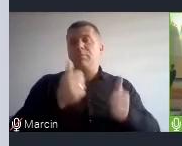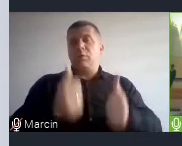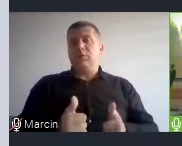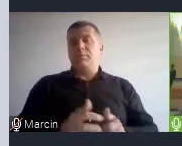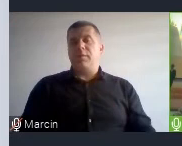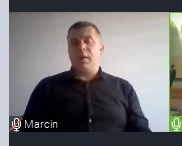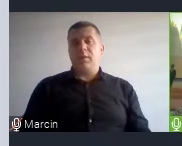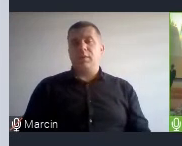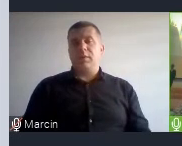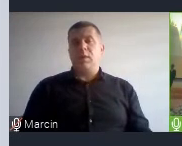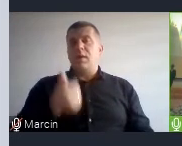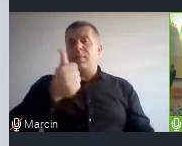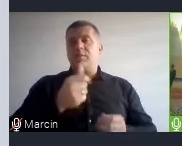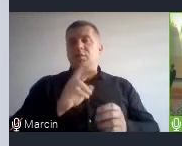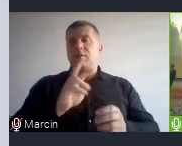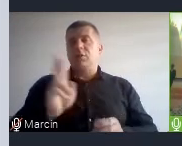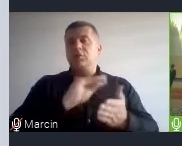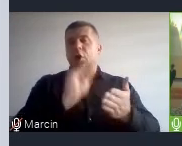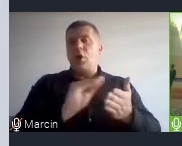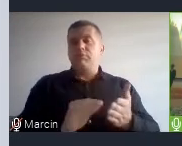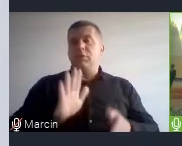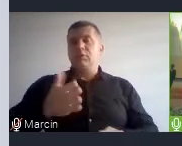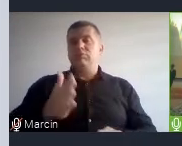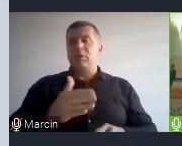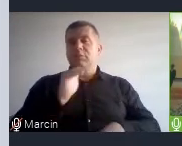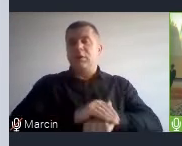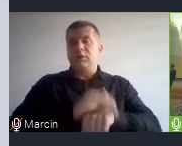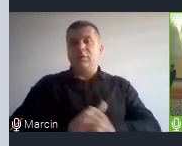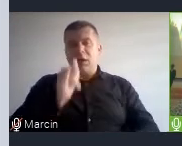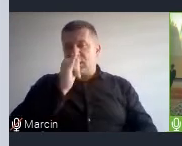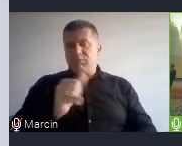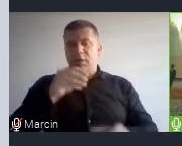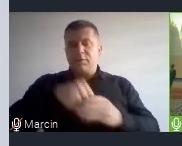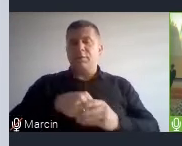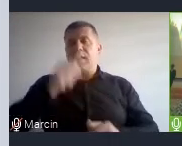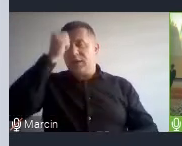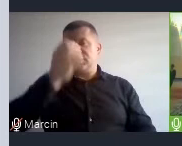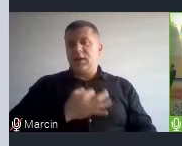Pierwsza rzecz to opis przedmiotu zamówienia, który nie może zawierać nazw własnych,